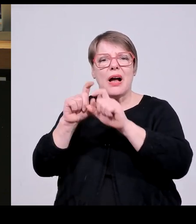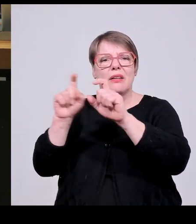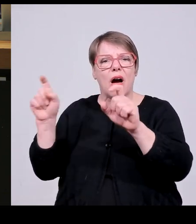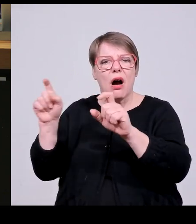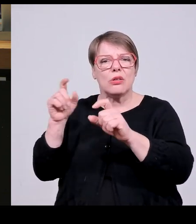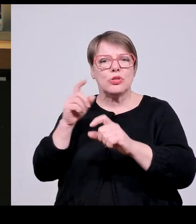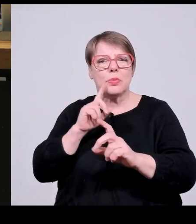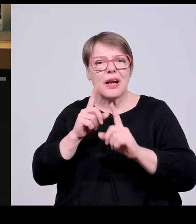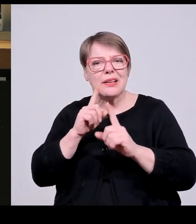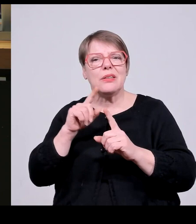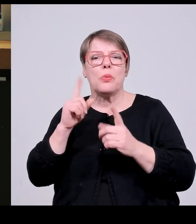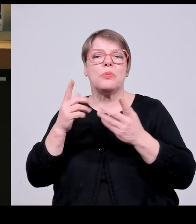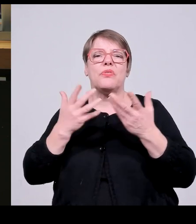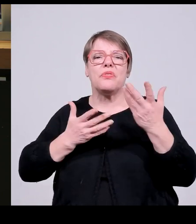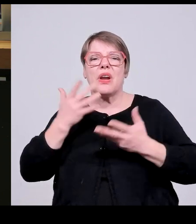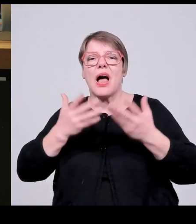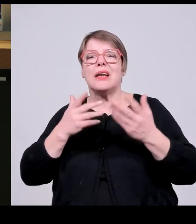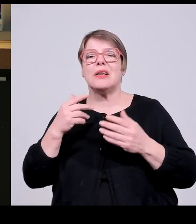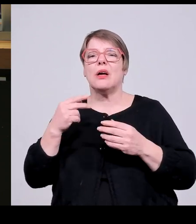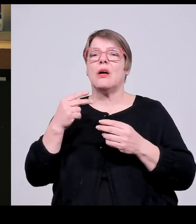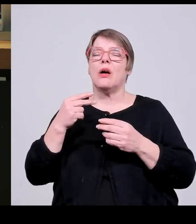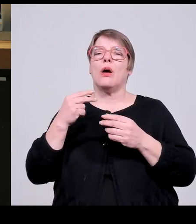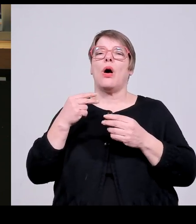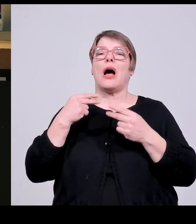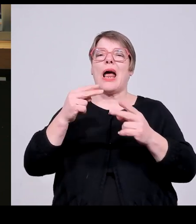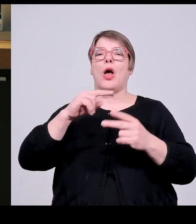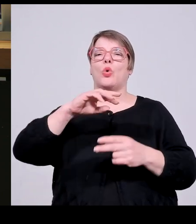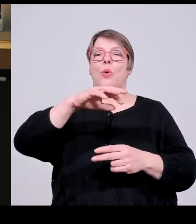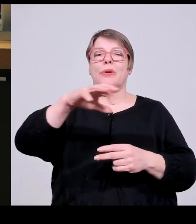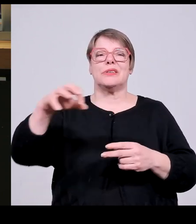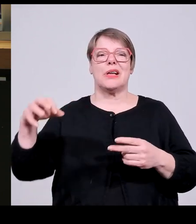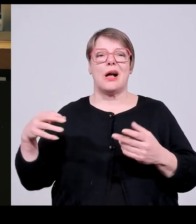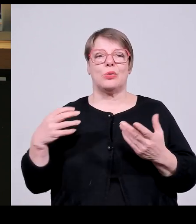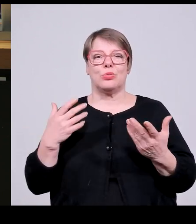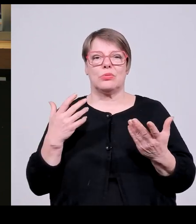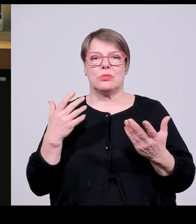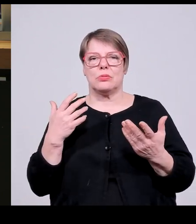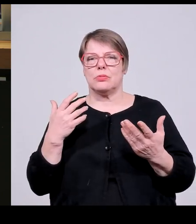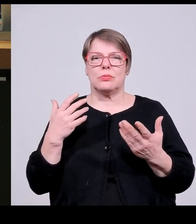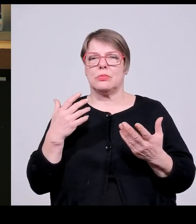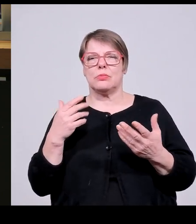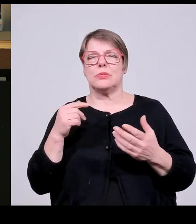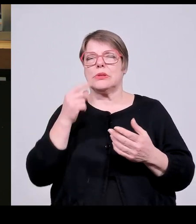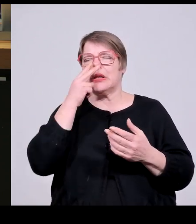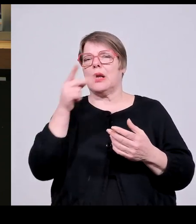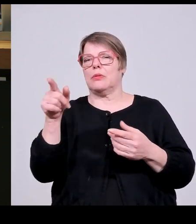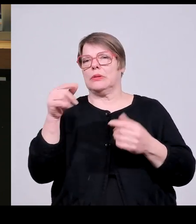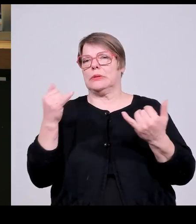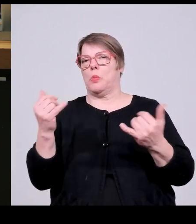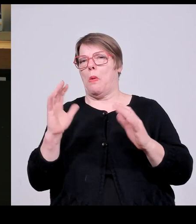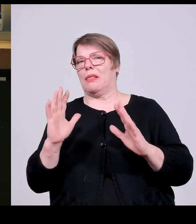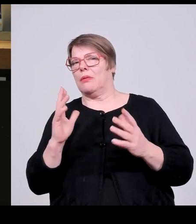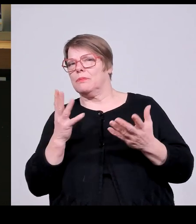Wir hören die Stimmung ist gut. Wir hören der Eigentümer möchte verkaufen, also wird das ein Thema werden hier